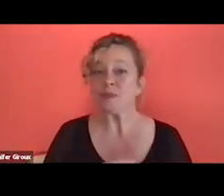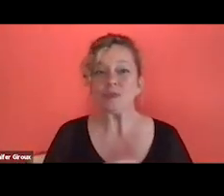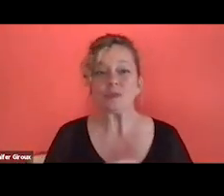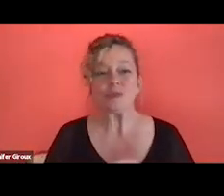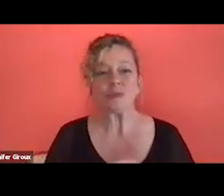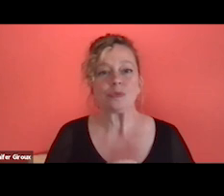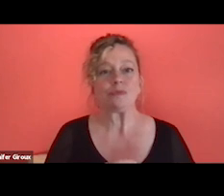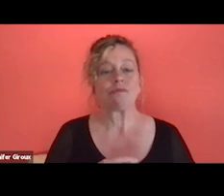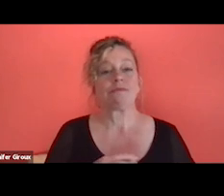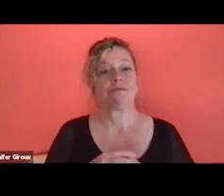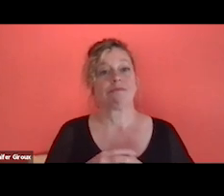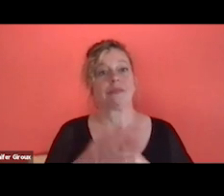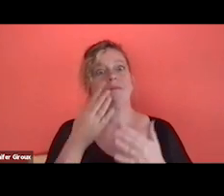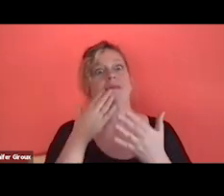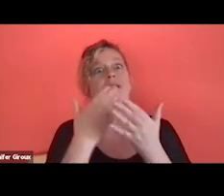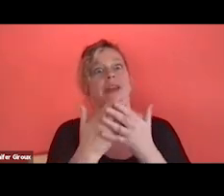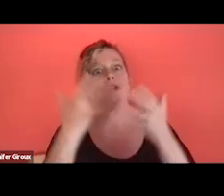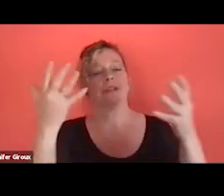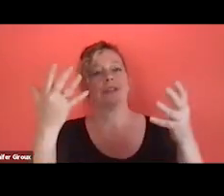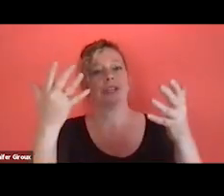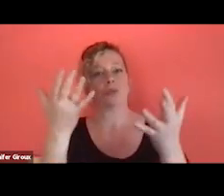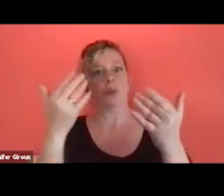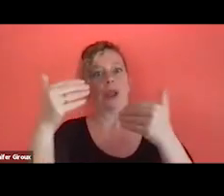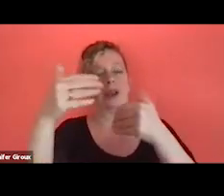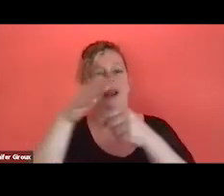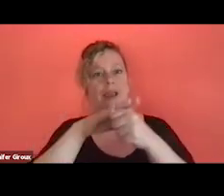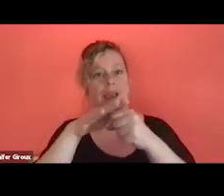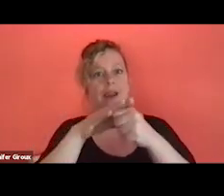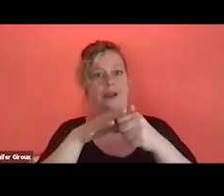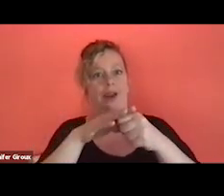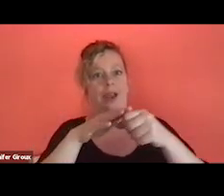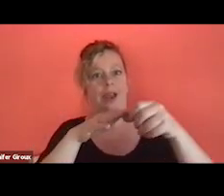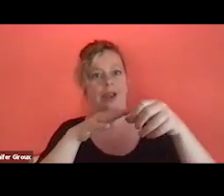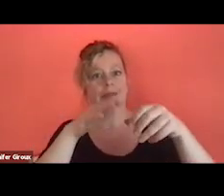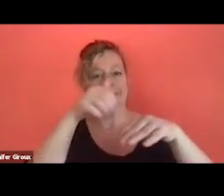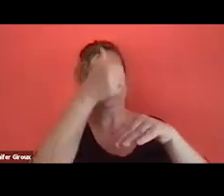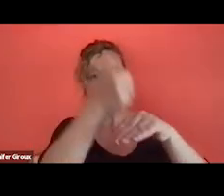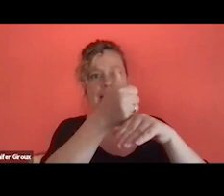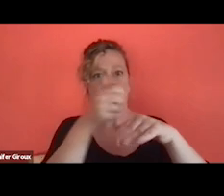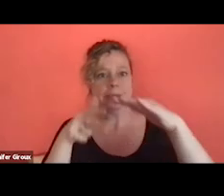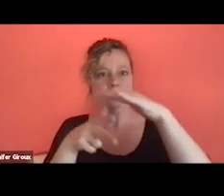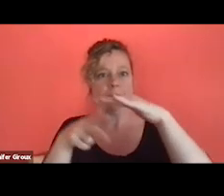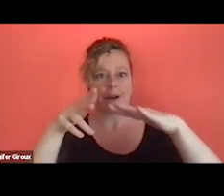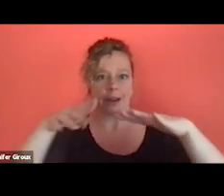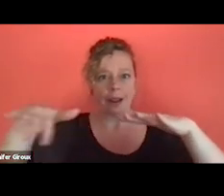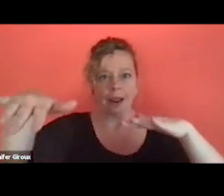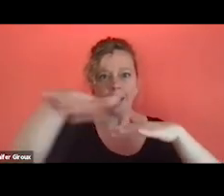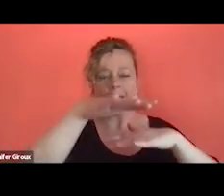Afortunadamente, esta cantidad de espacio para instalar un área de espera en nuestro estacionamiento. Nunca llegó a eso, pero estábamos listos para hacerlo.